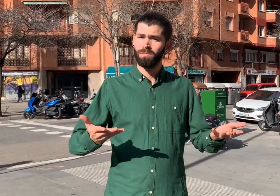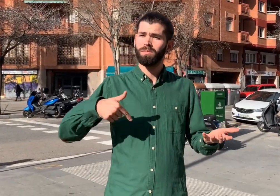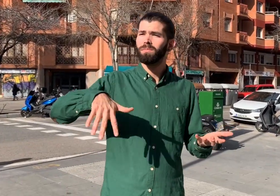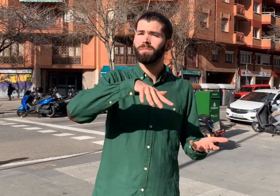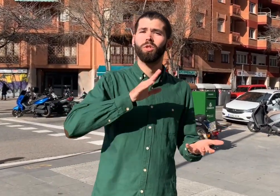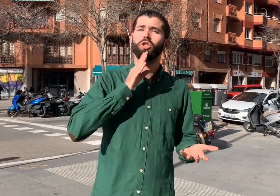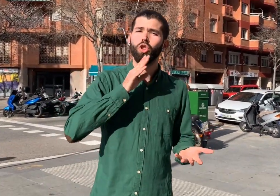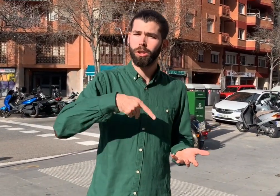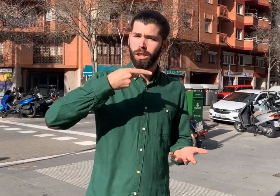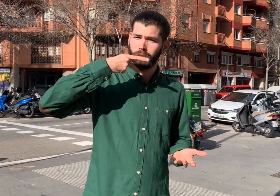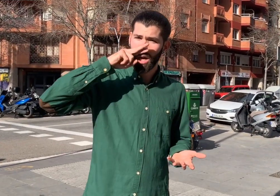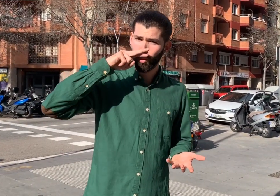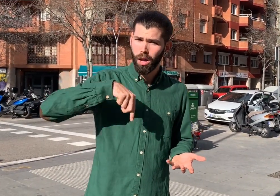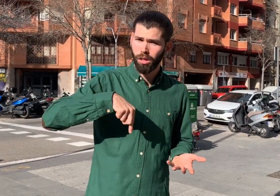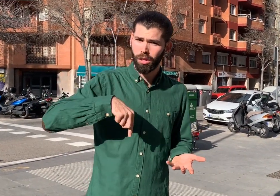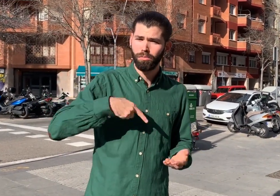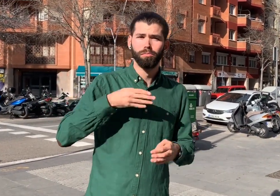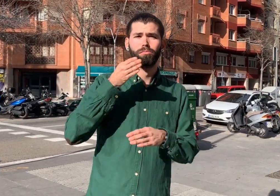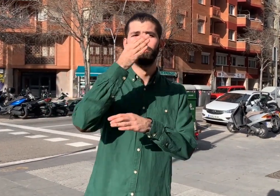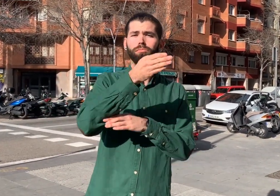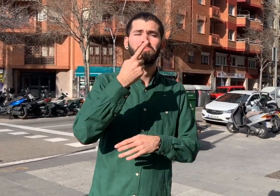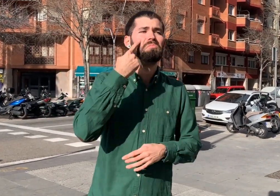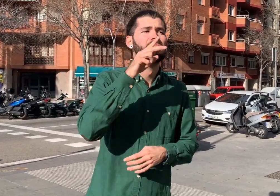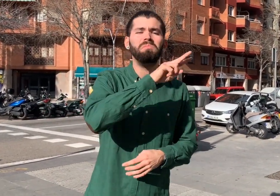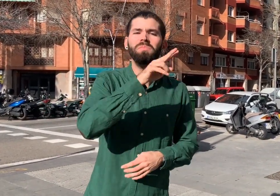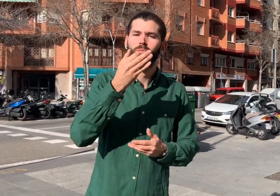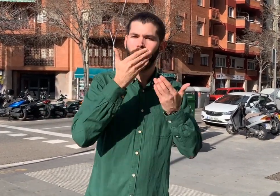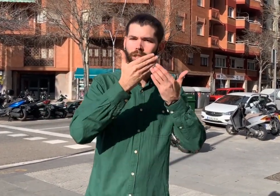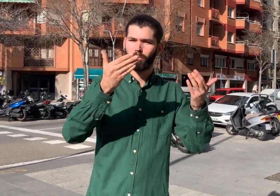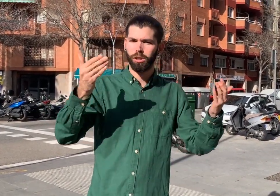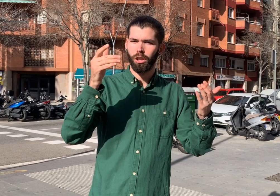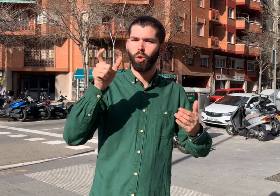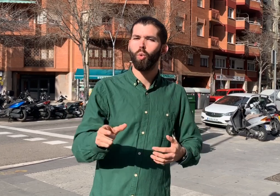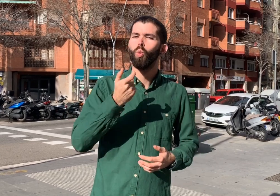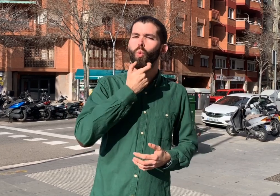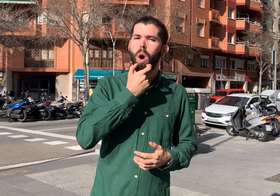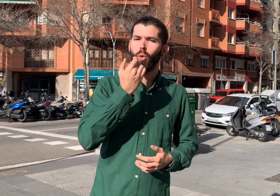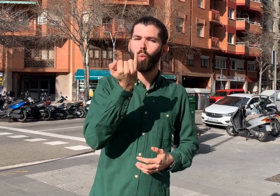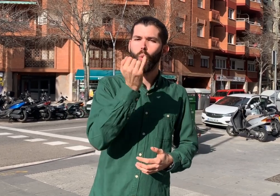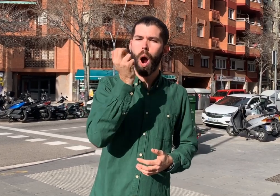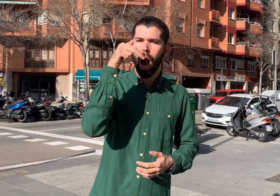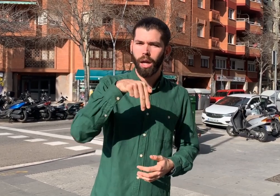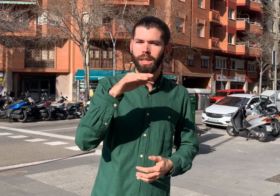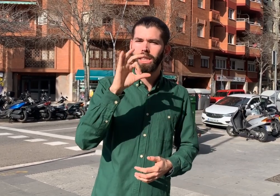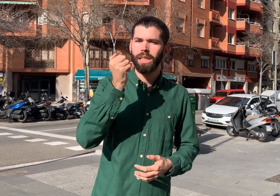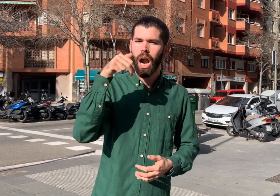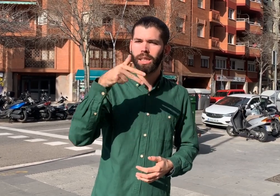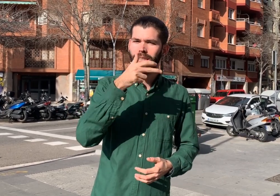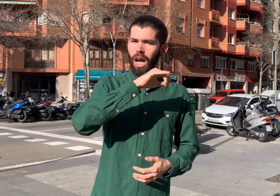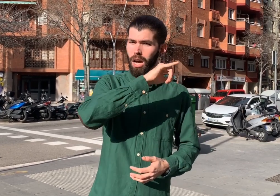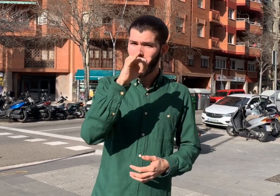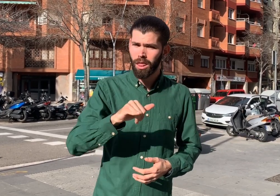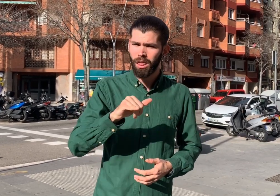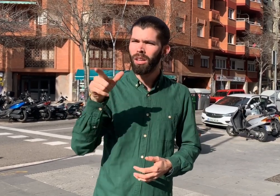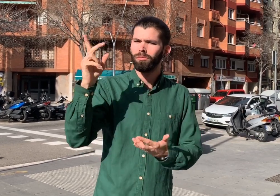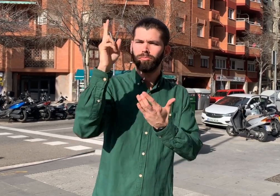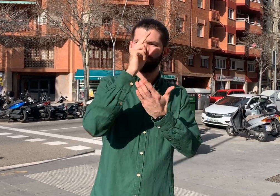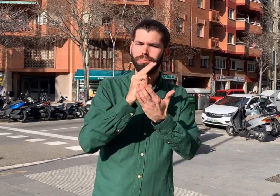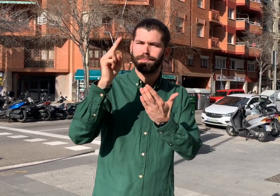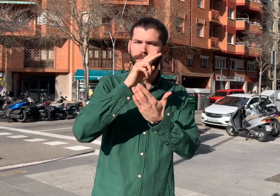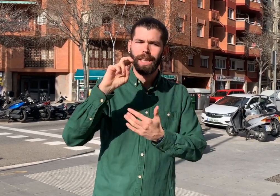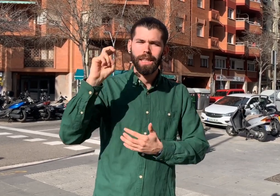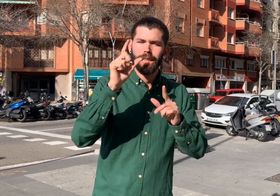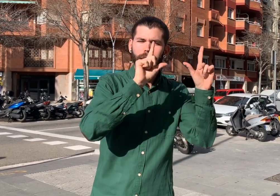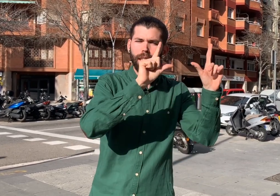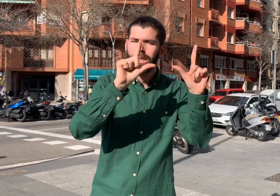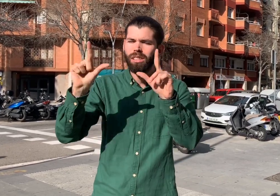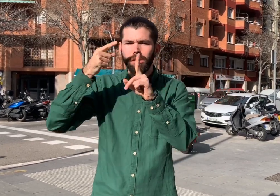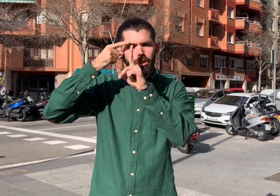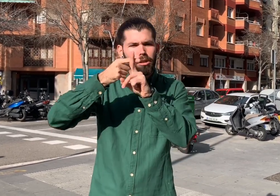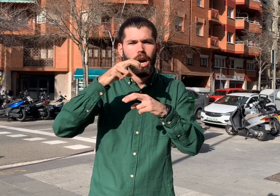¿Dónde estamos? En Sant Cugat. Hemos venido a ver una exposición de Juan Sanchez, es pintor de varios cuadros